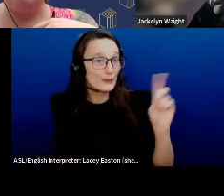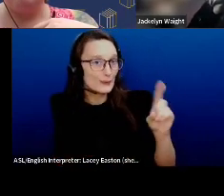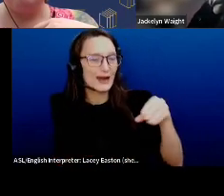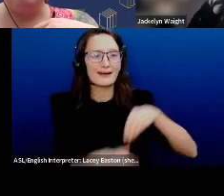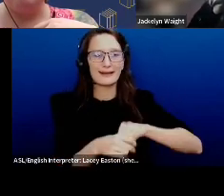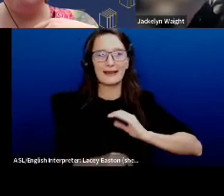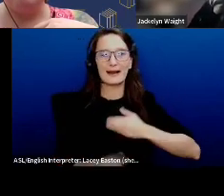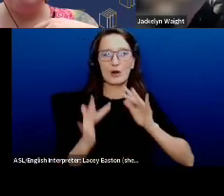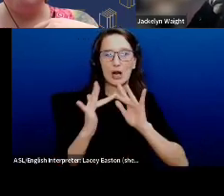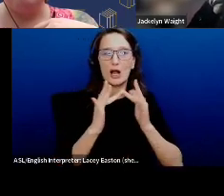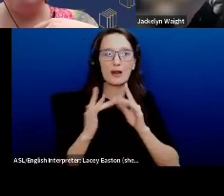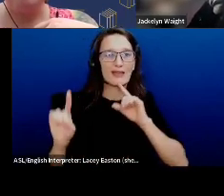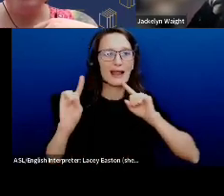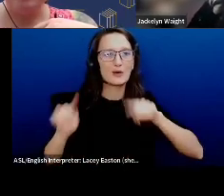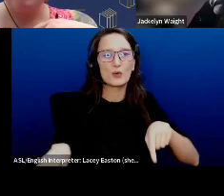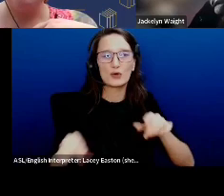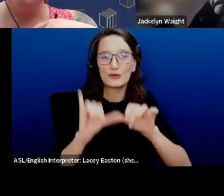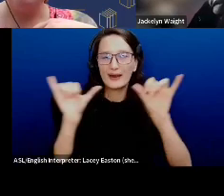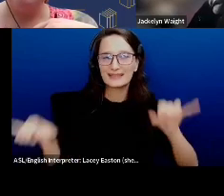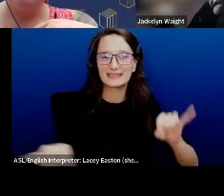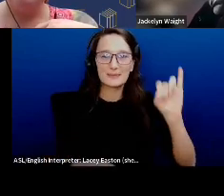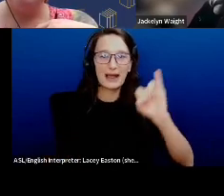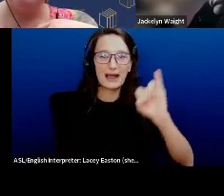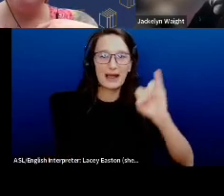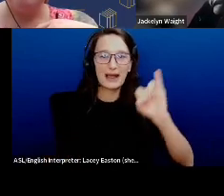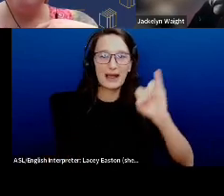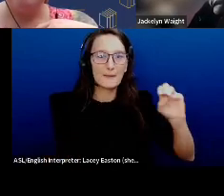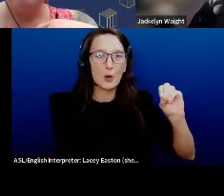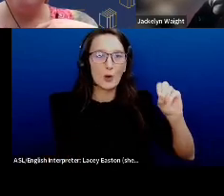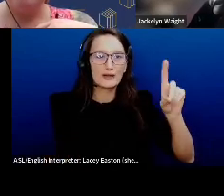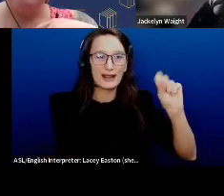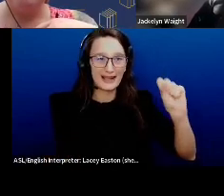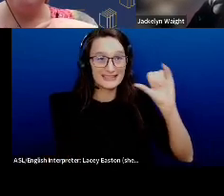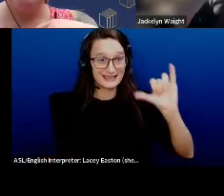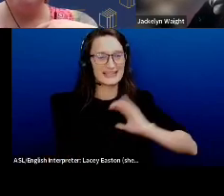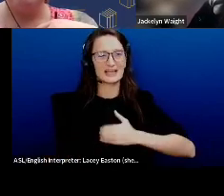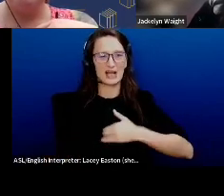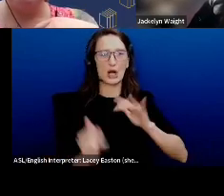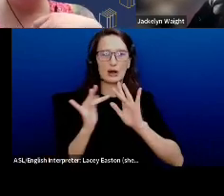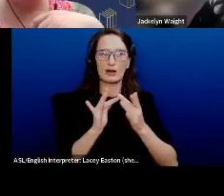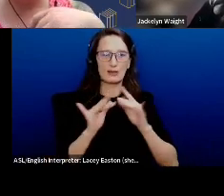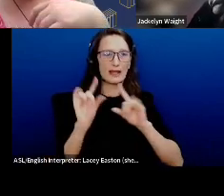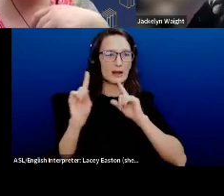Qué es IMODS? IMODS es nuestro sistema de pedidos en línea y se conoce como